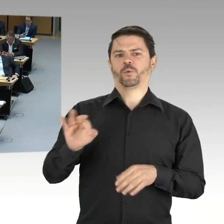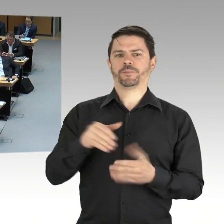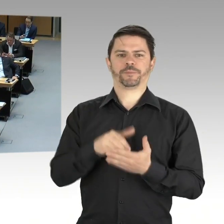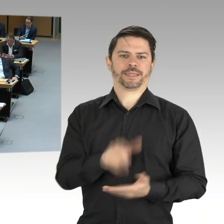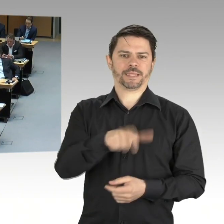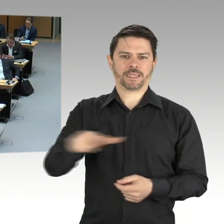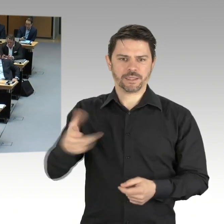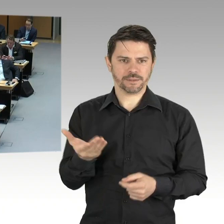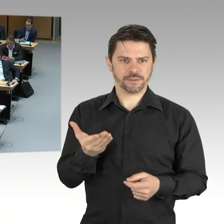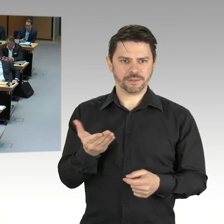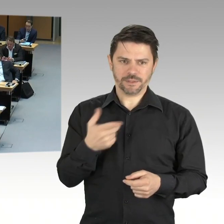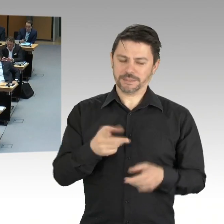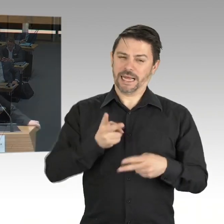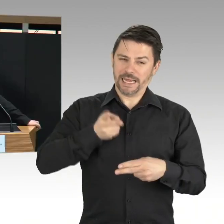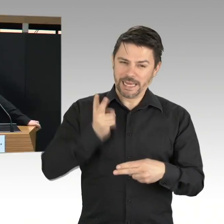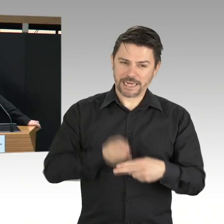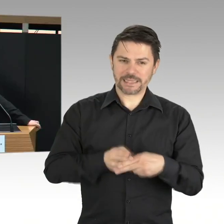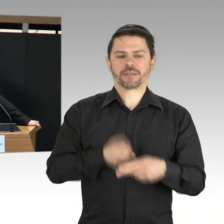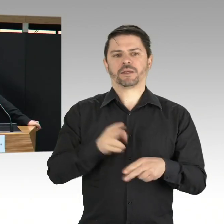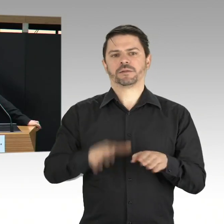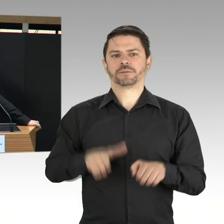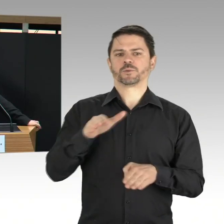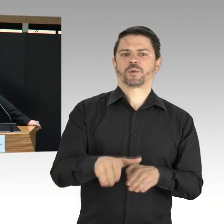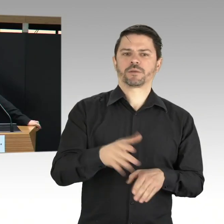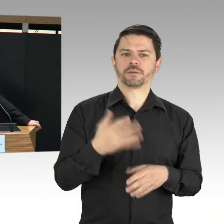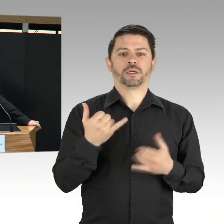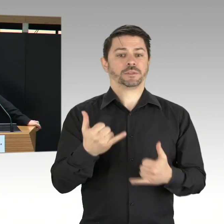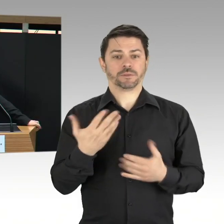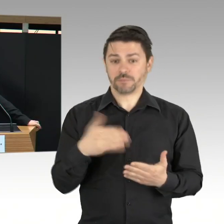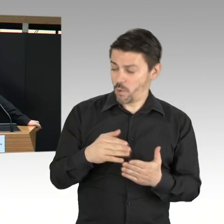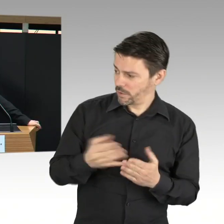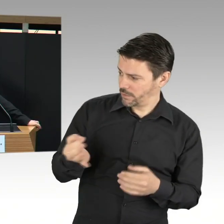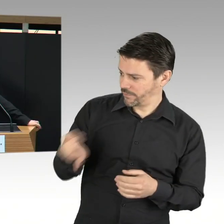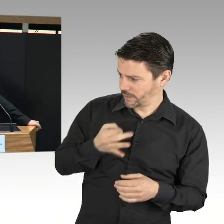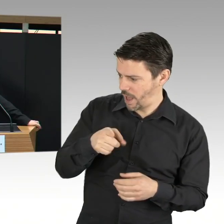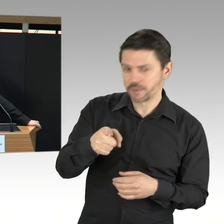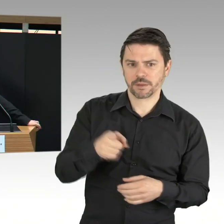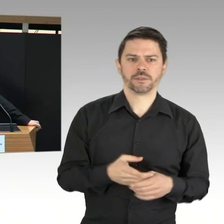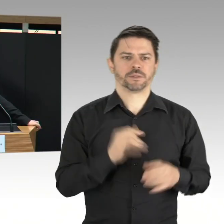Der Mietenstopp wird alle Mieterinnen und Mieter betreffen. Das war das Ziel der rot-rot-grünen Koalition,